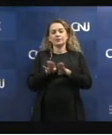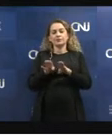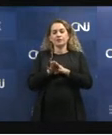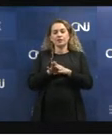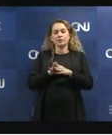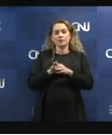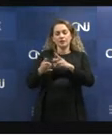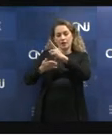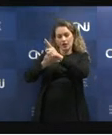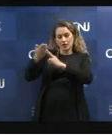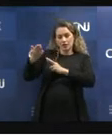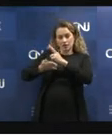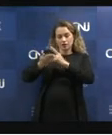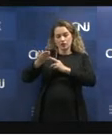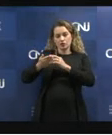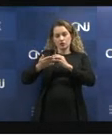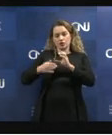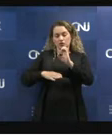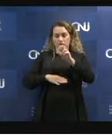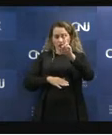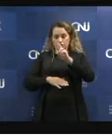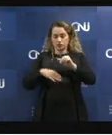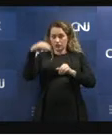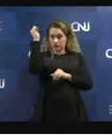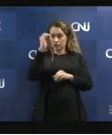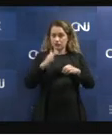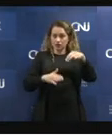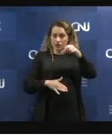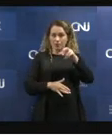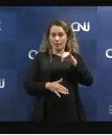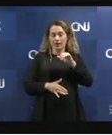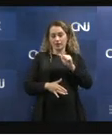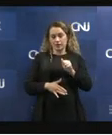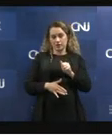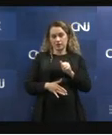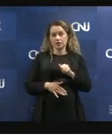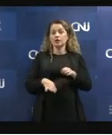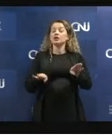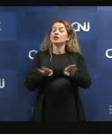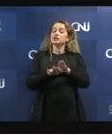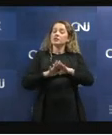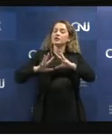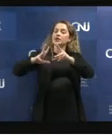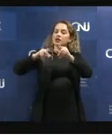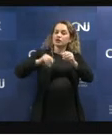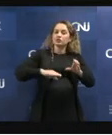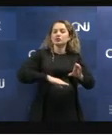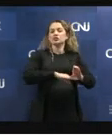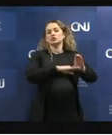A corregedora nacional, ministra Maria Thereza mas as demais conselheiras e conselheiros que compõem